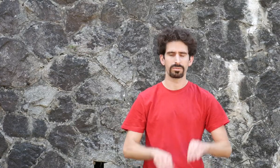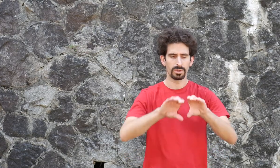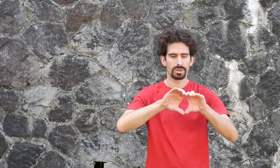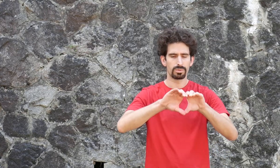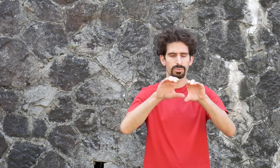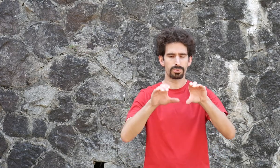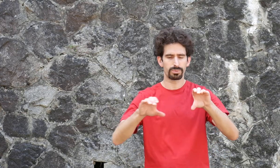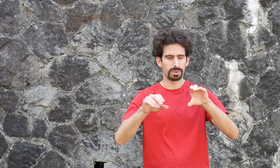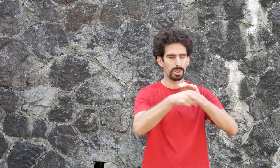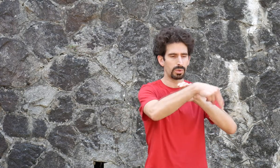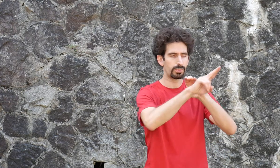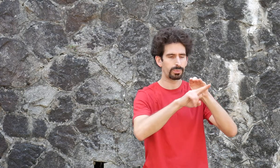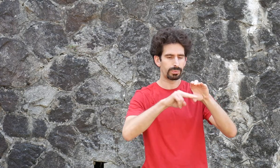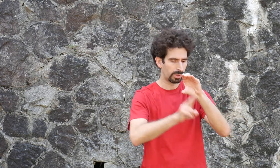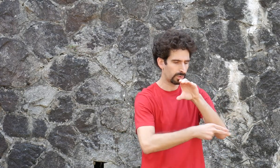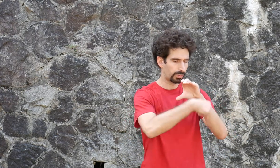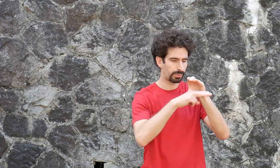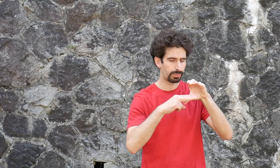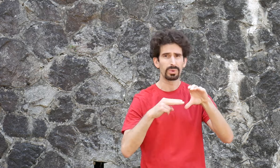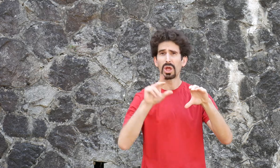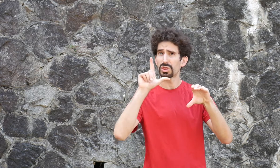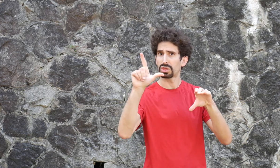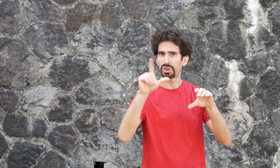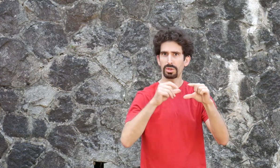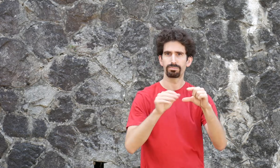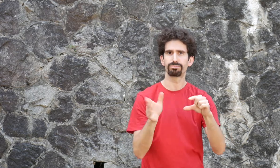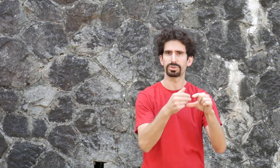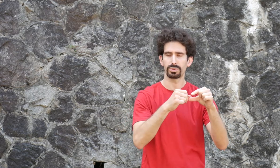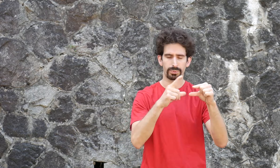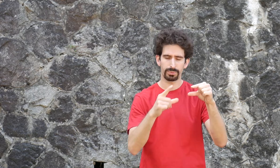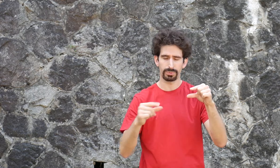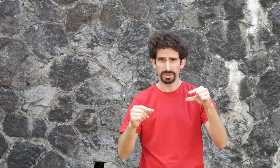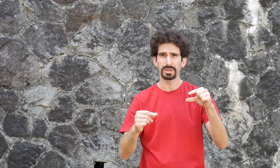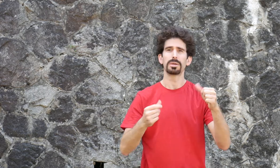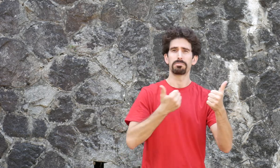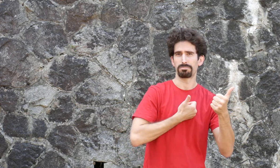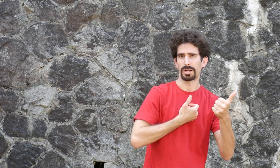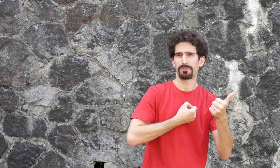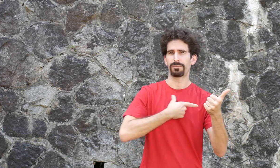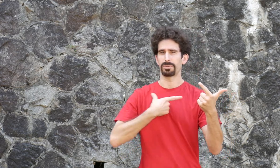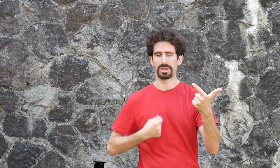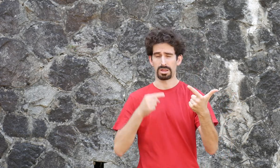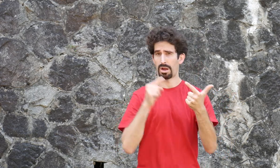deux carapidae entrent dans l'anus de l'holothurie. Un mâle et une femelle.